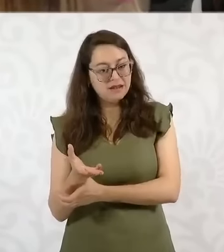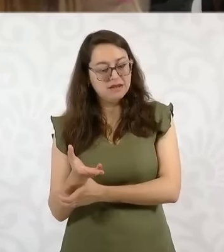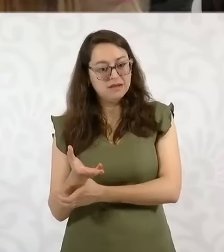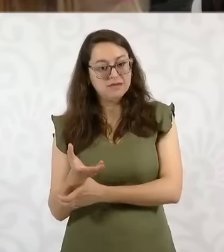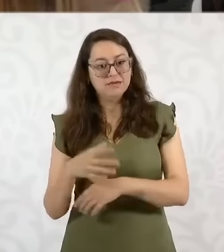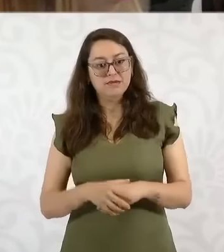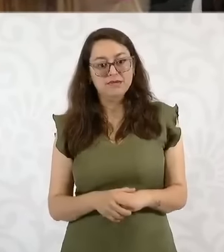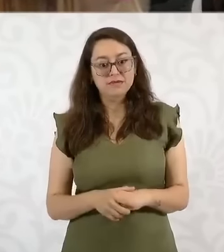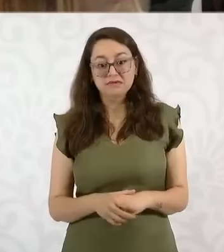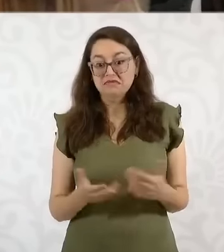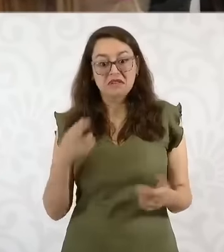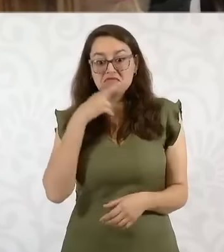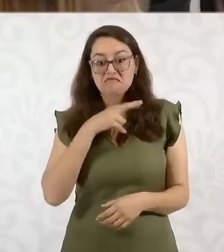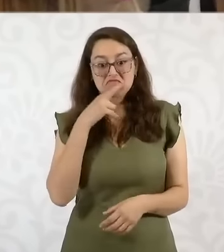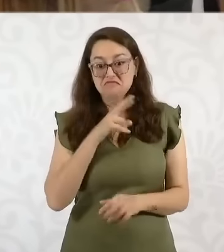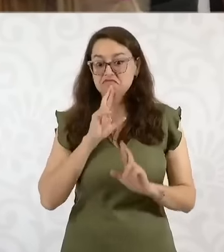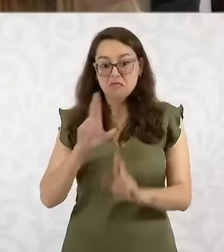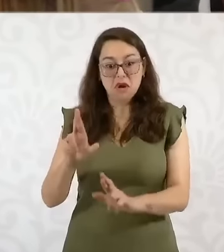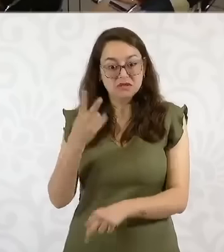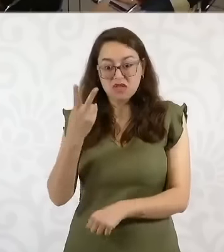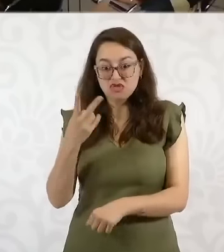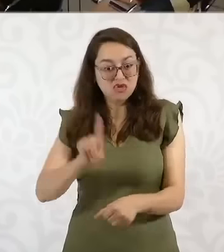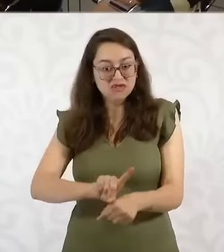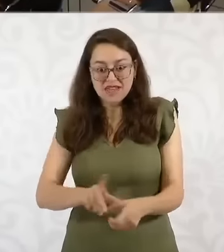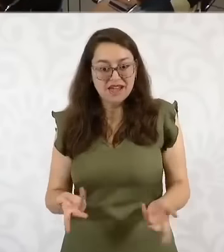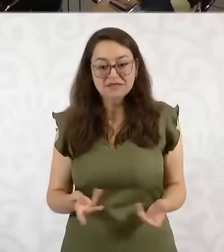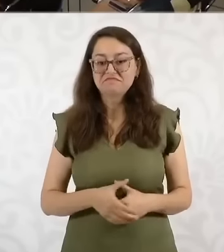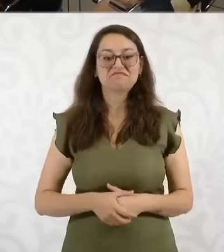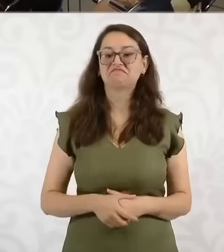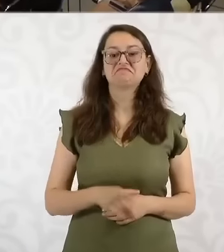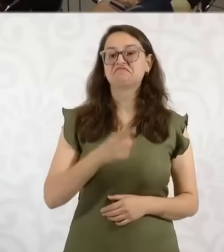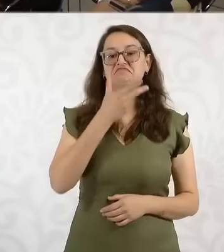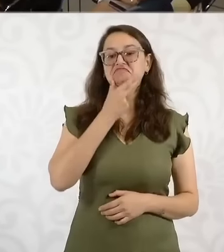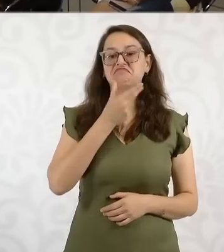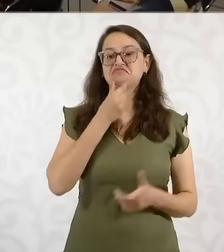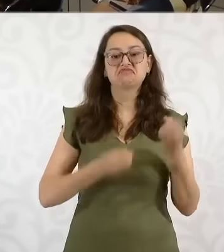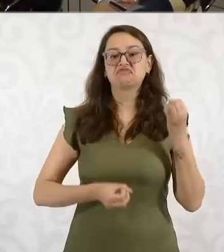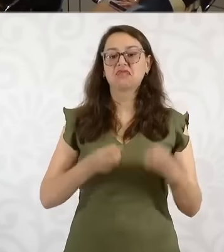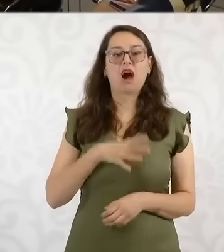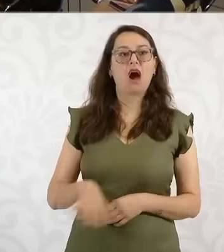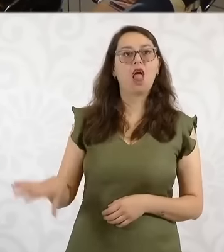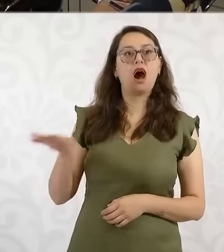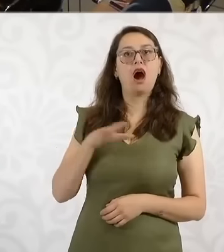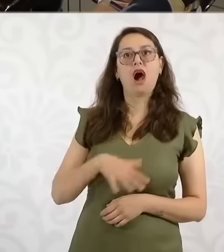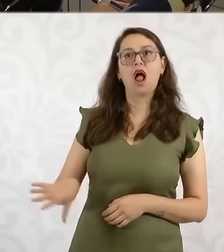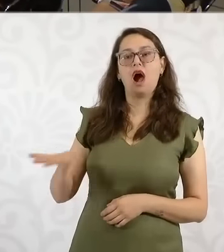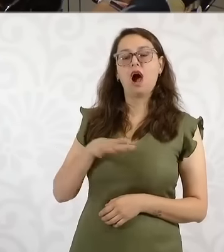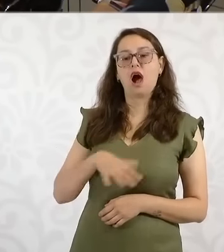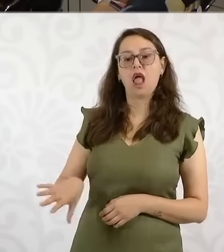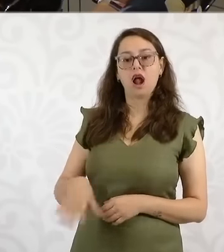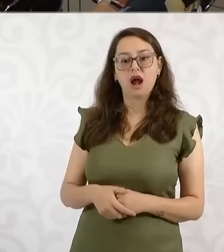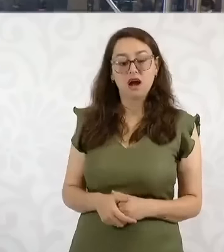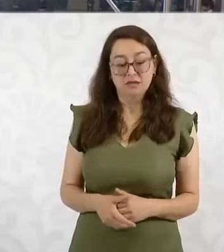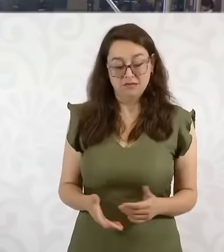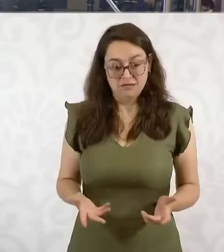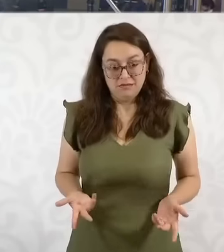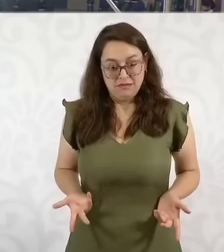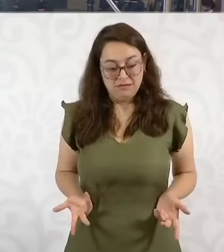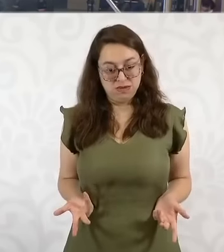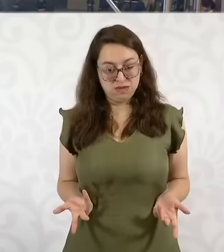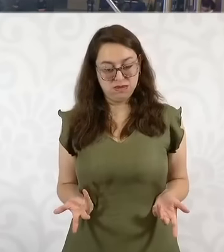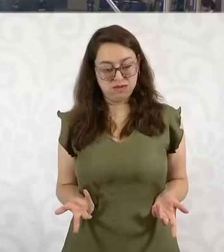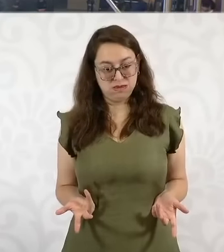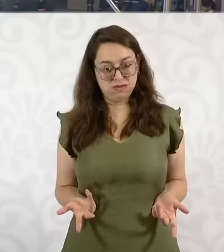es cosa de dos días. Simple y llanamente no autoriza a este juez. Y quisiéramos ver ayer